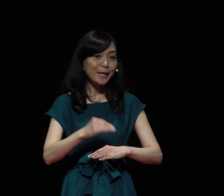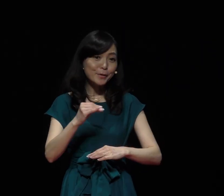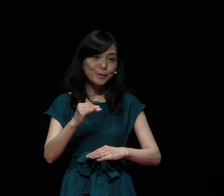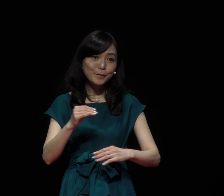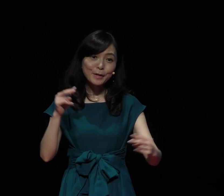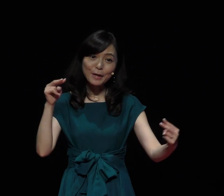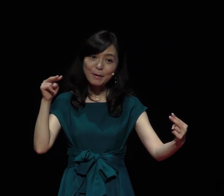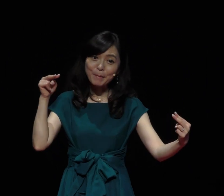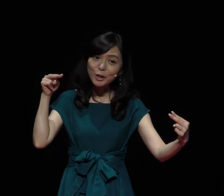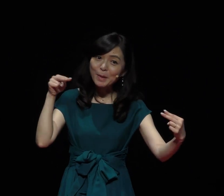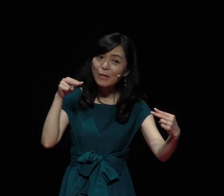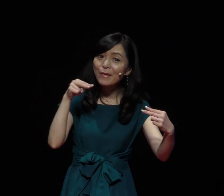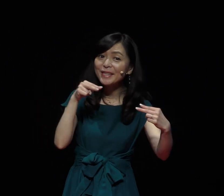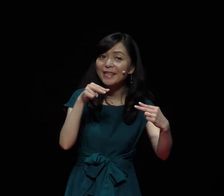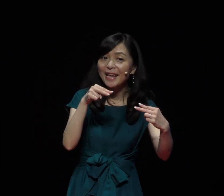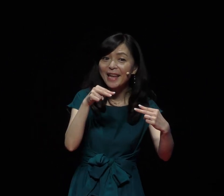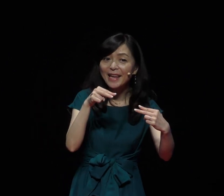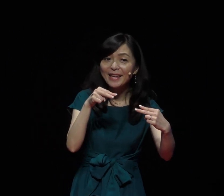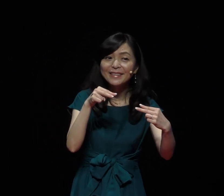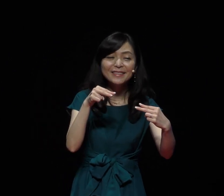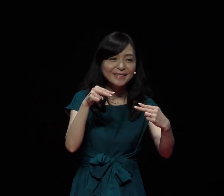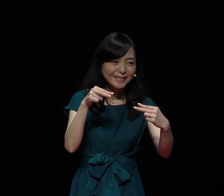Primero enfrenten las miradas,